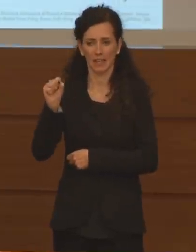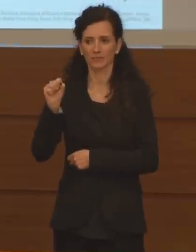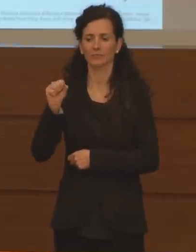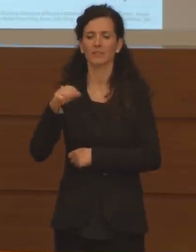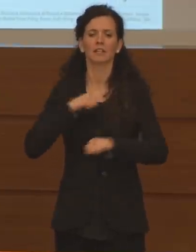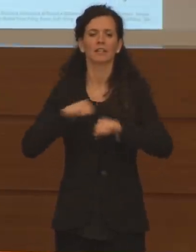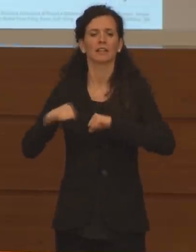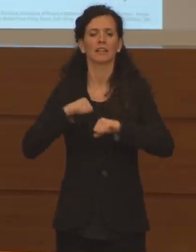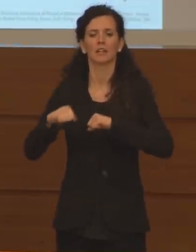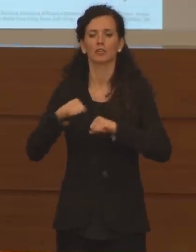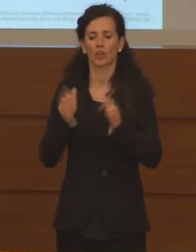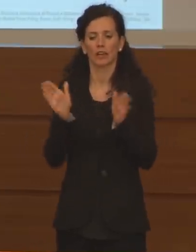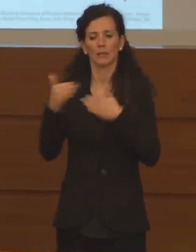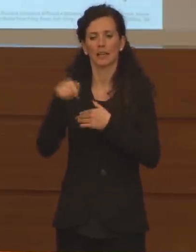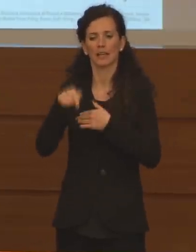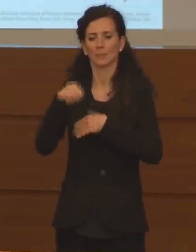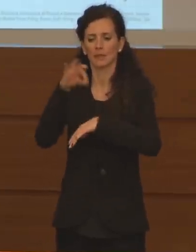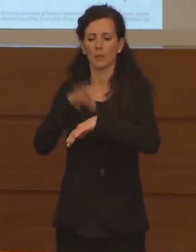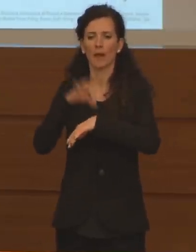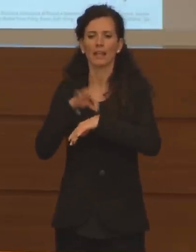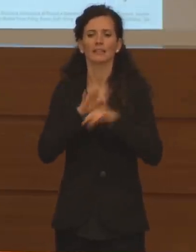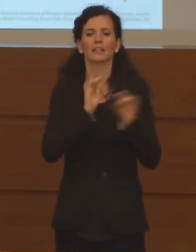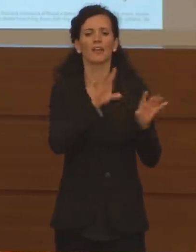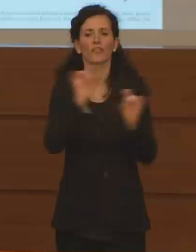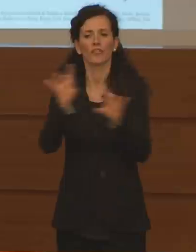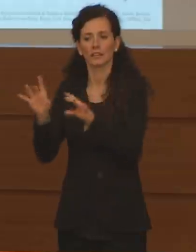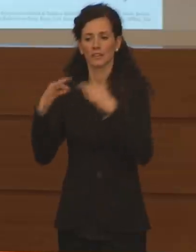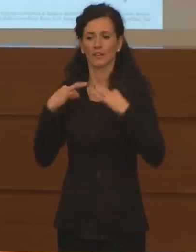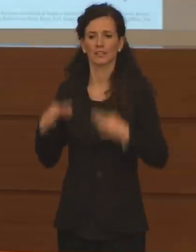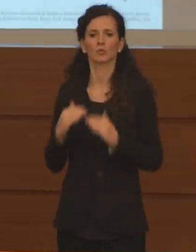Dipartimento malattie infettive dell'Istituto Superiore di Sanità che